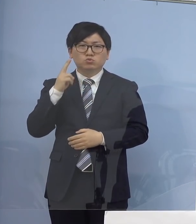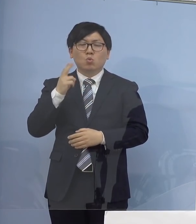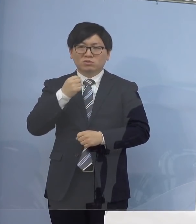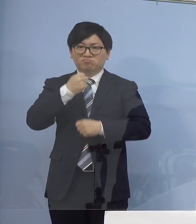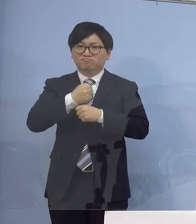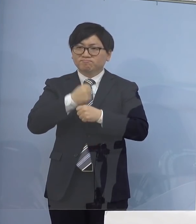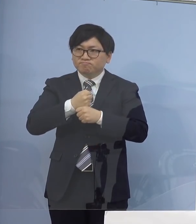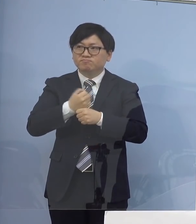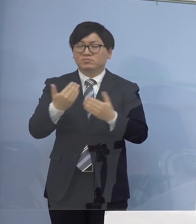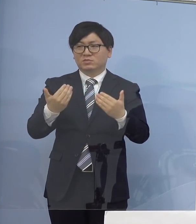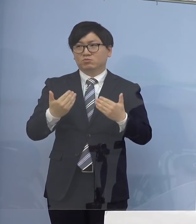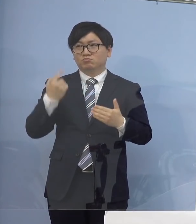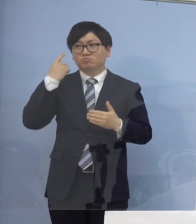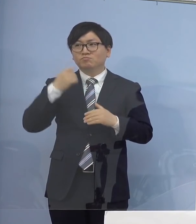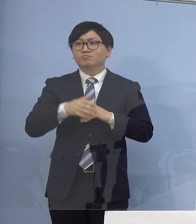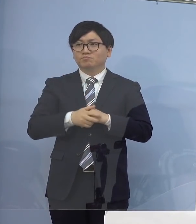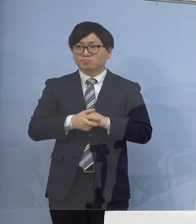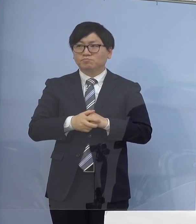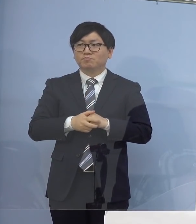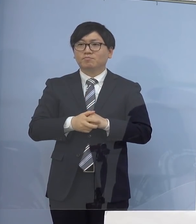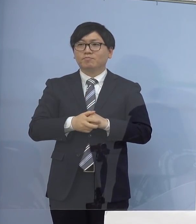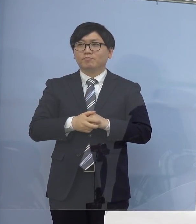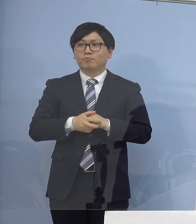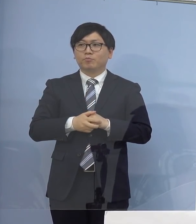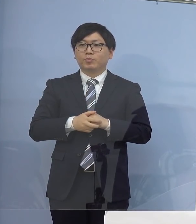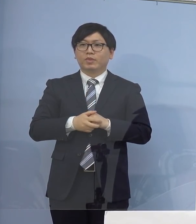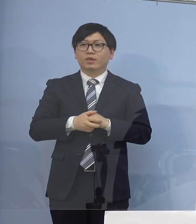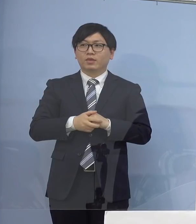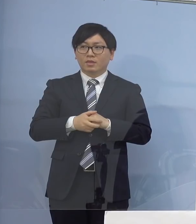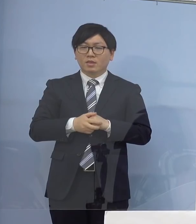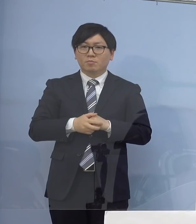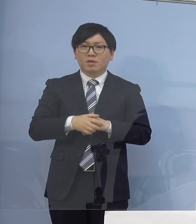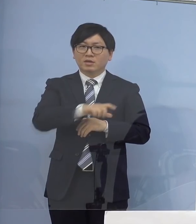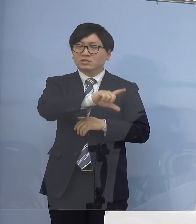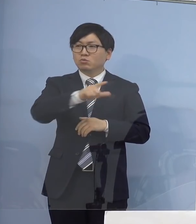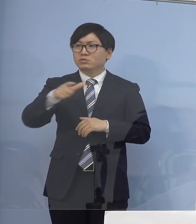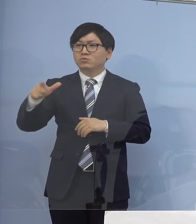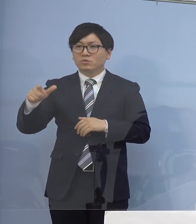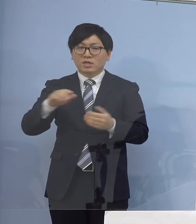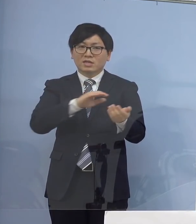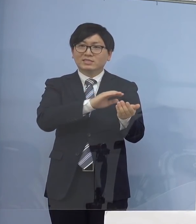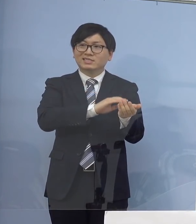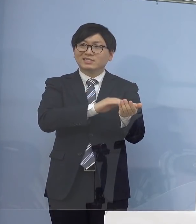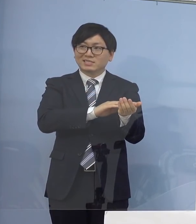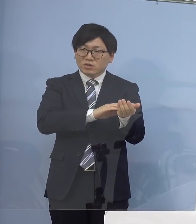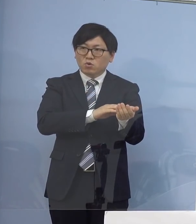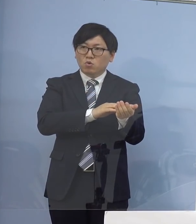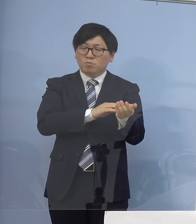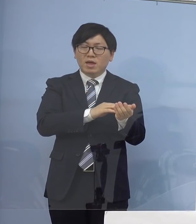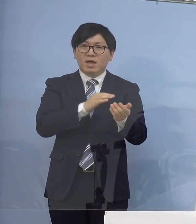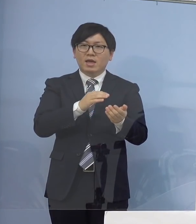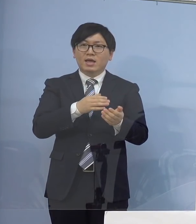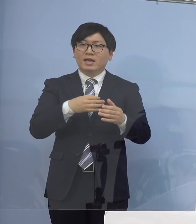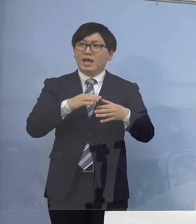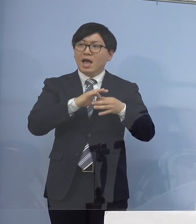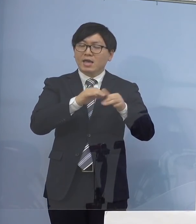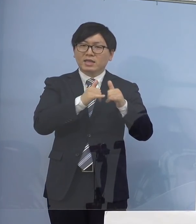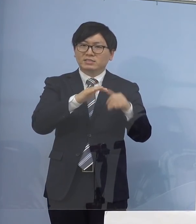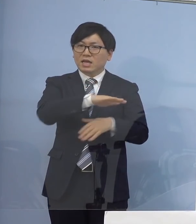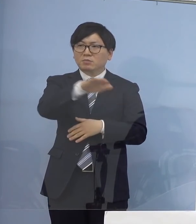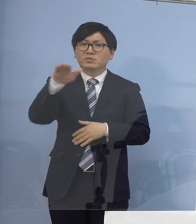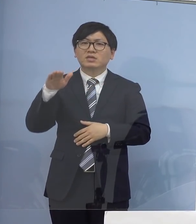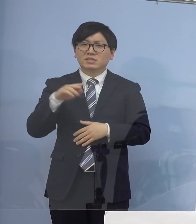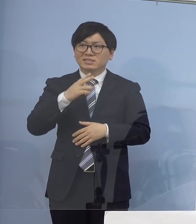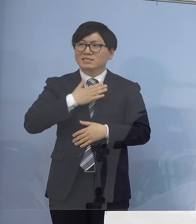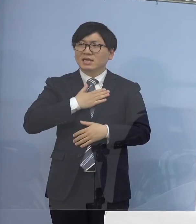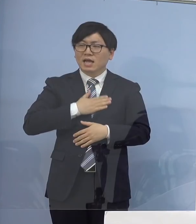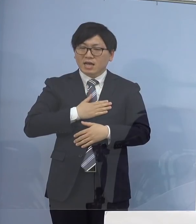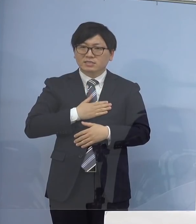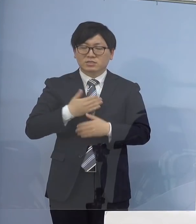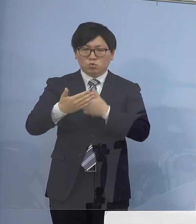こうした点については各医療方面の県医師会をはじめとして 多くの皆様方にご理解とご協力をいただいて